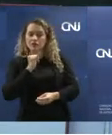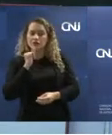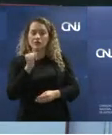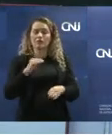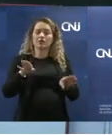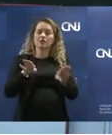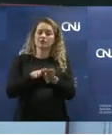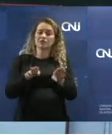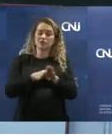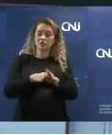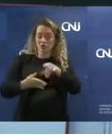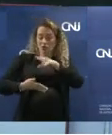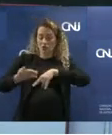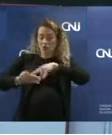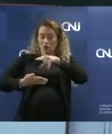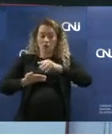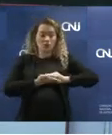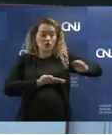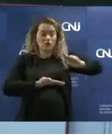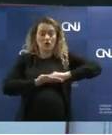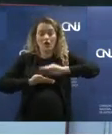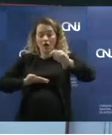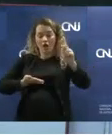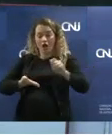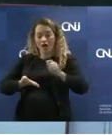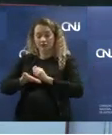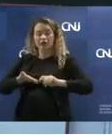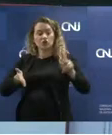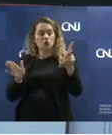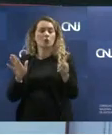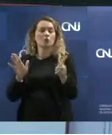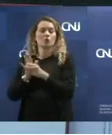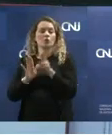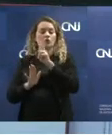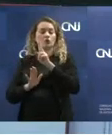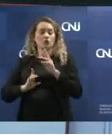e é assinado no próprio ambiente virtual, seguro e protegido.